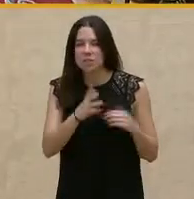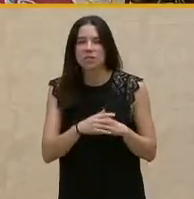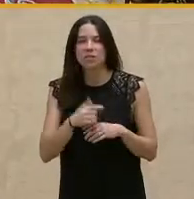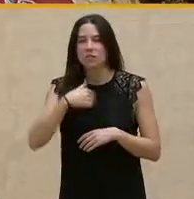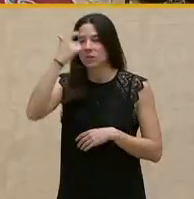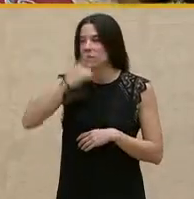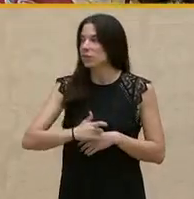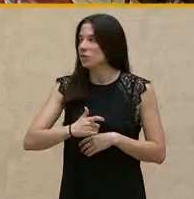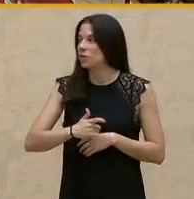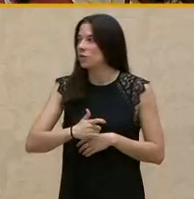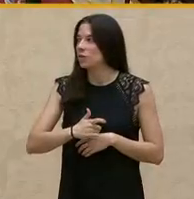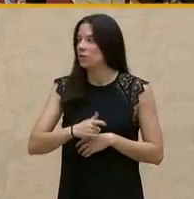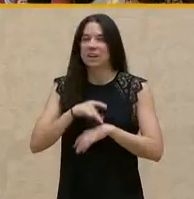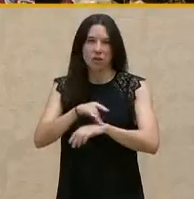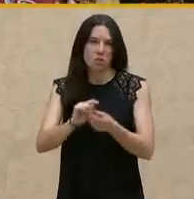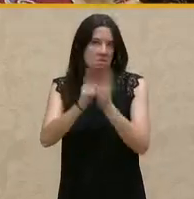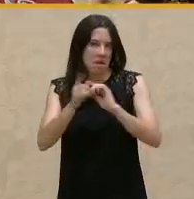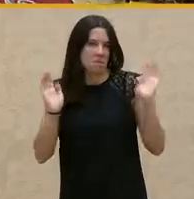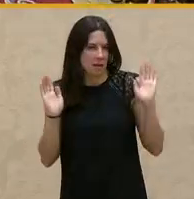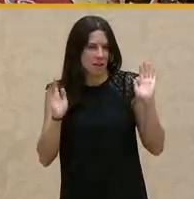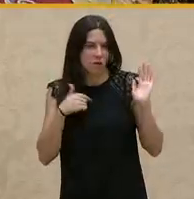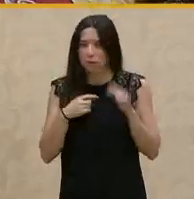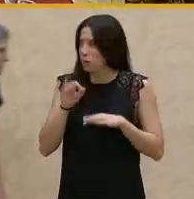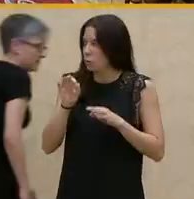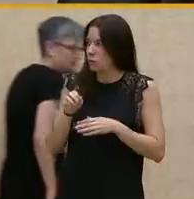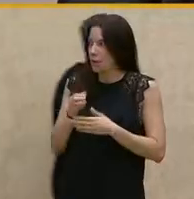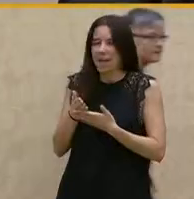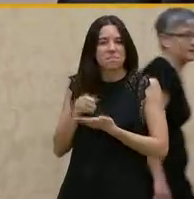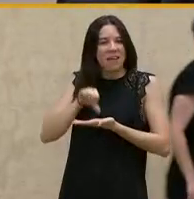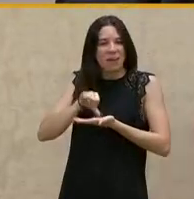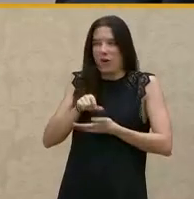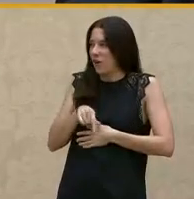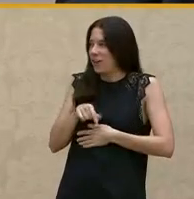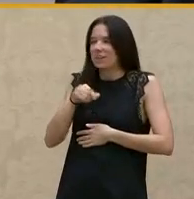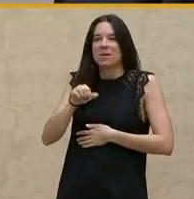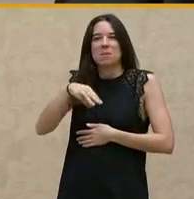cambiado el guion y me he metido aquí en el medio. Disculpad. Soy María Jesús Monterde, prefiero que